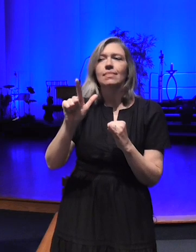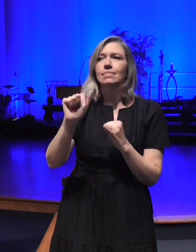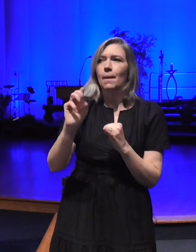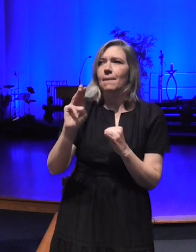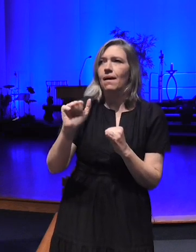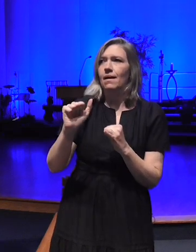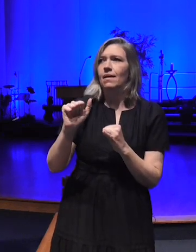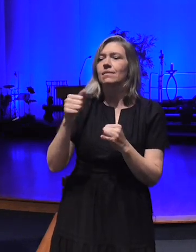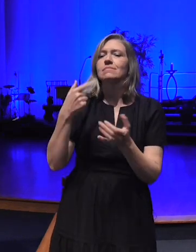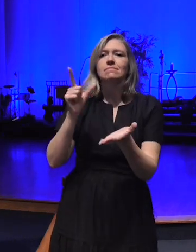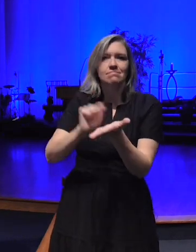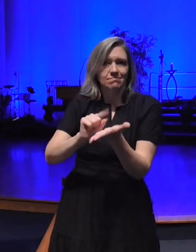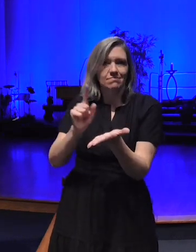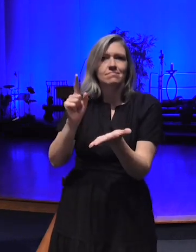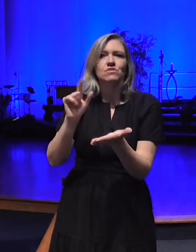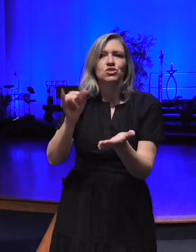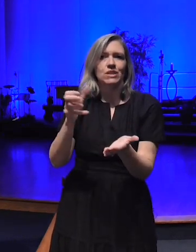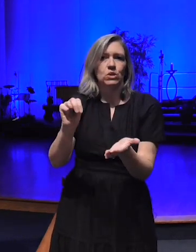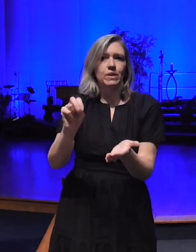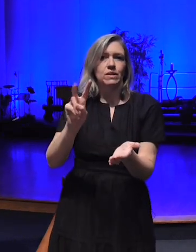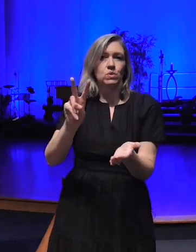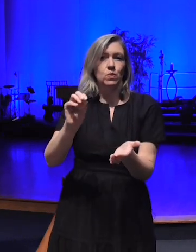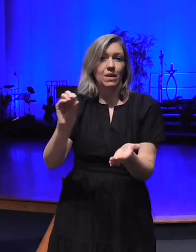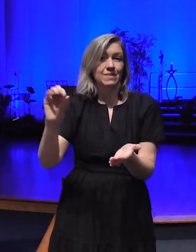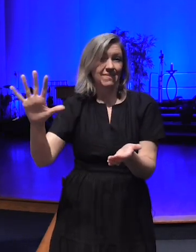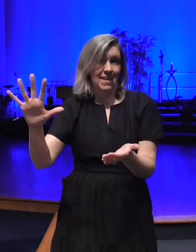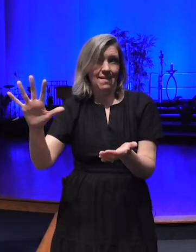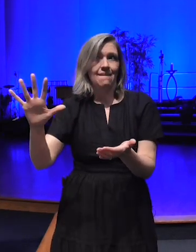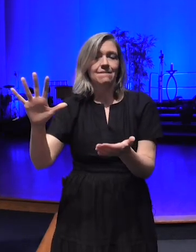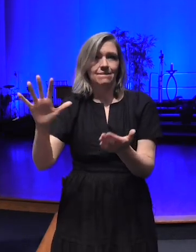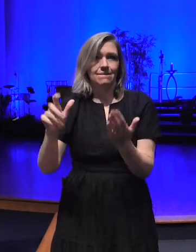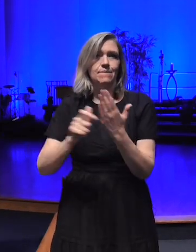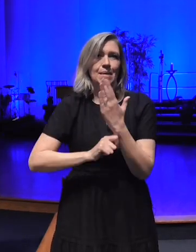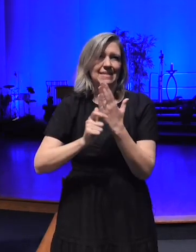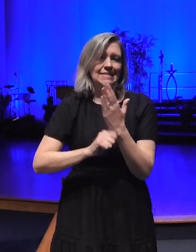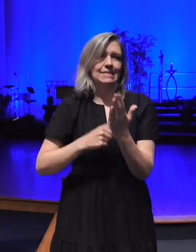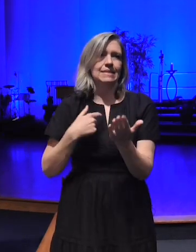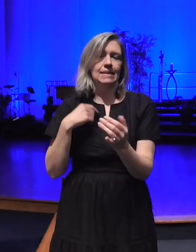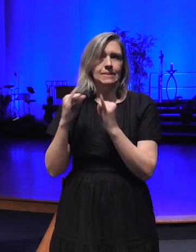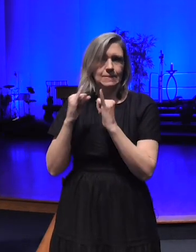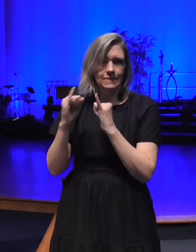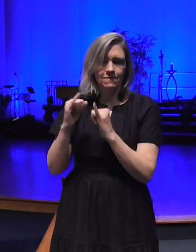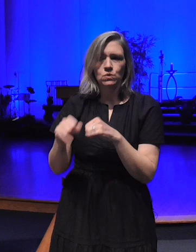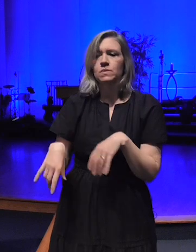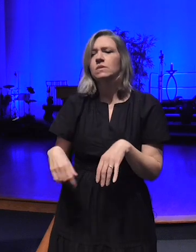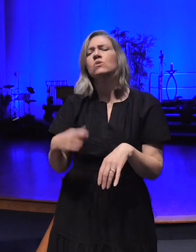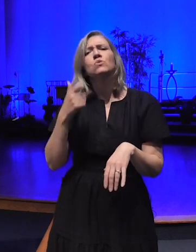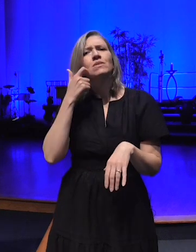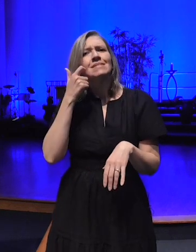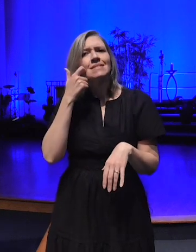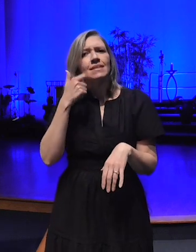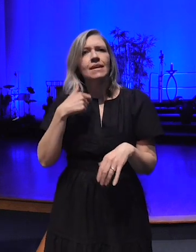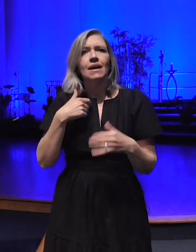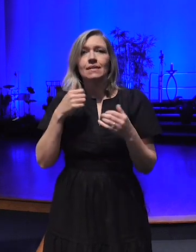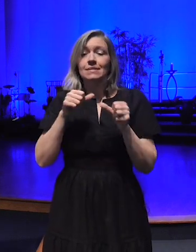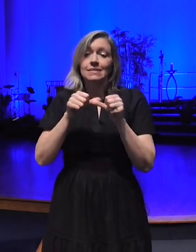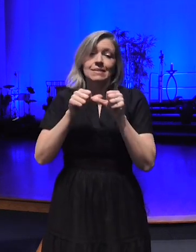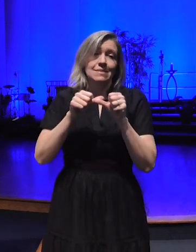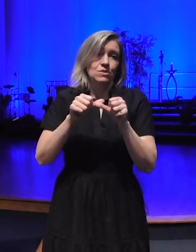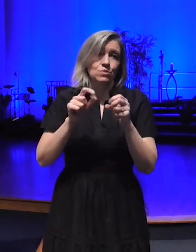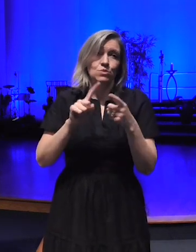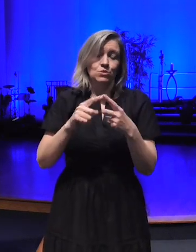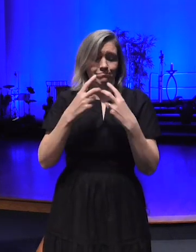edición de enero de 2005 y recientemente, mientras continúo desentrañando mi estudio, que es un trabajo increíble, me encontré con mi